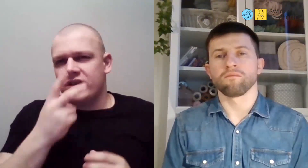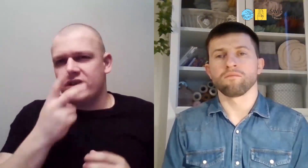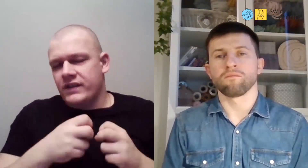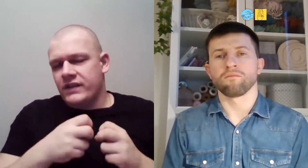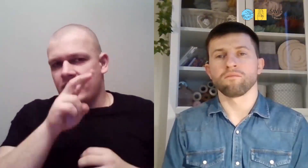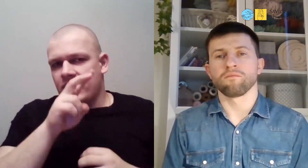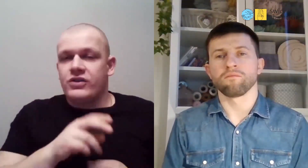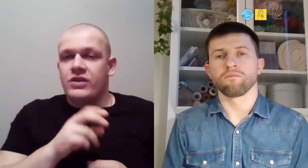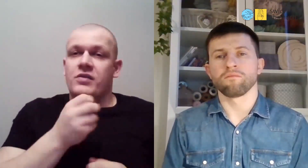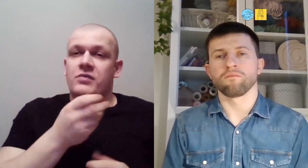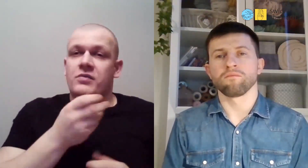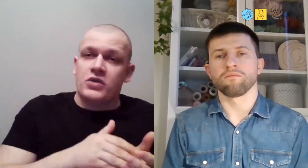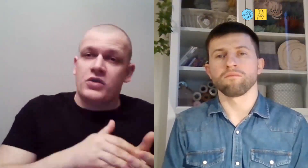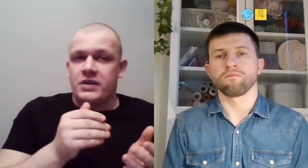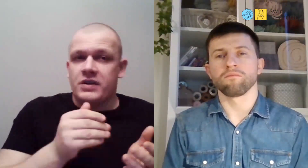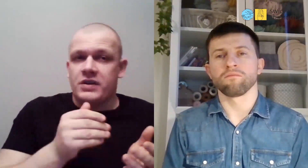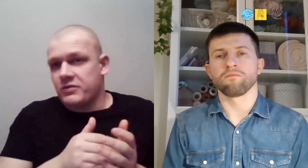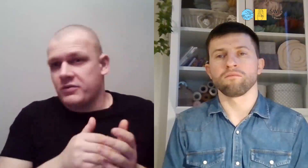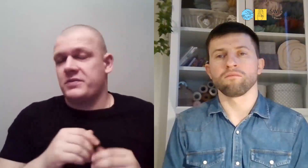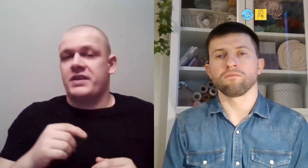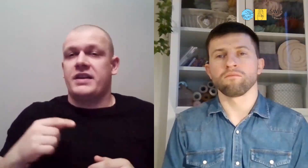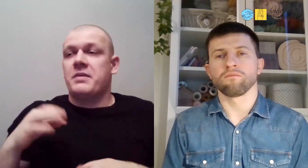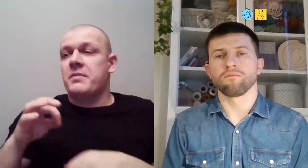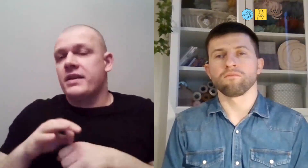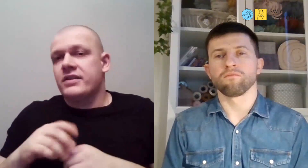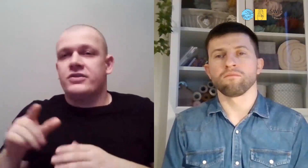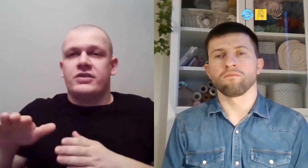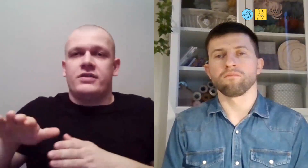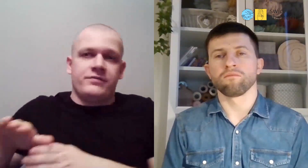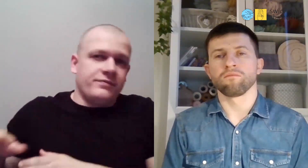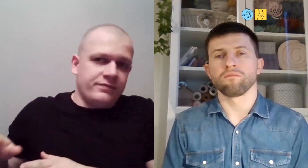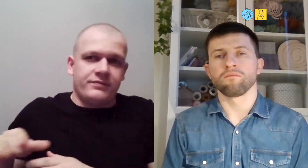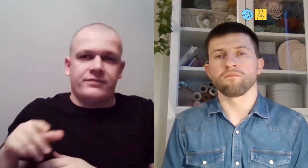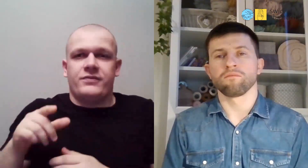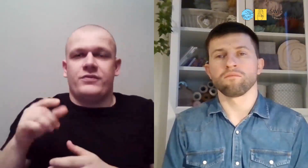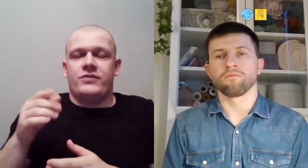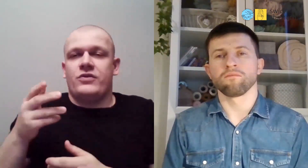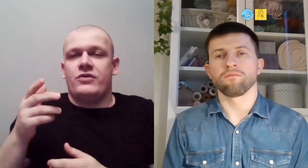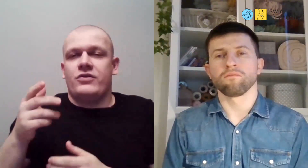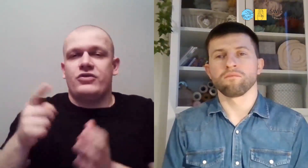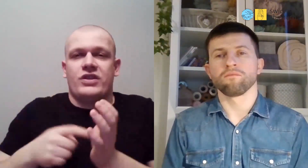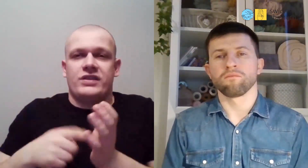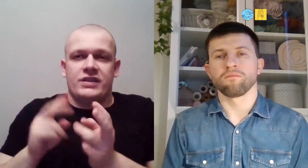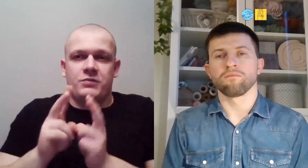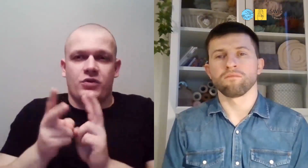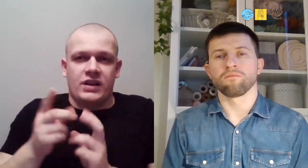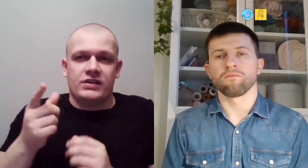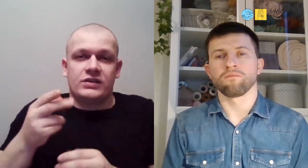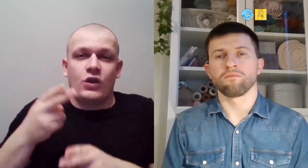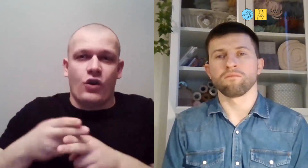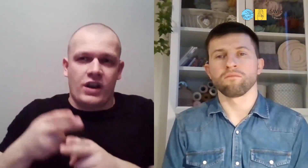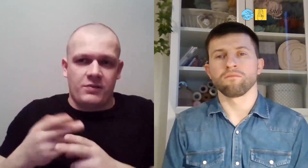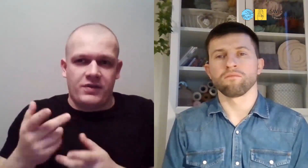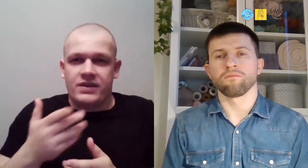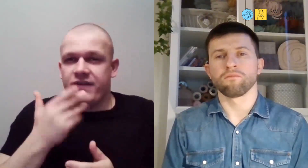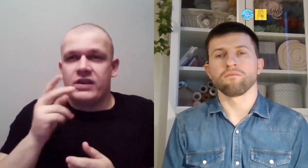Czytałem w internecie różne opinie, czy potrzebne czy nie? Medycy to inna sprawa. Muszą nosić, ponieważ mają stały kontakt z chorymi.